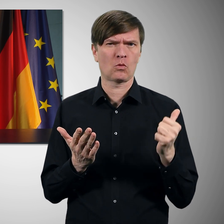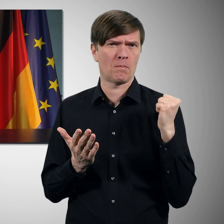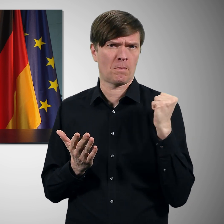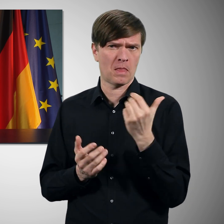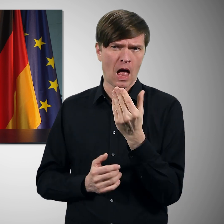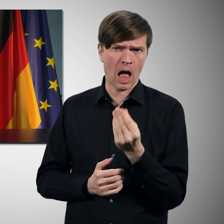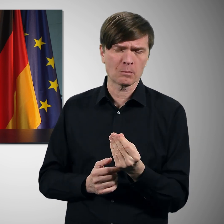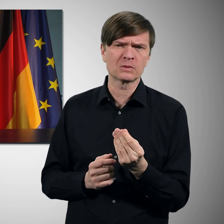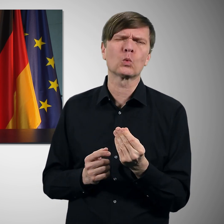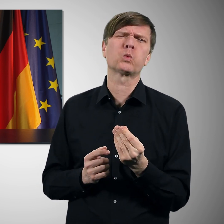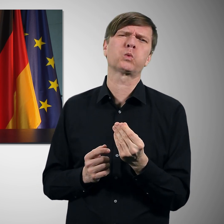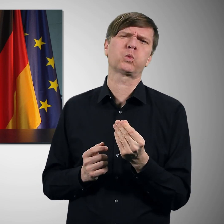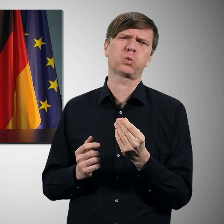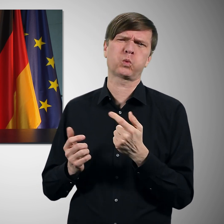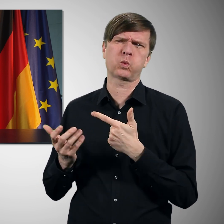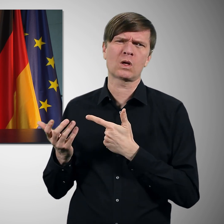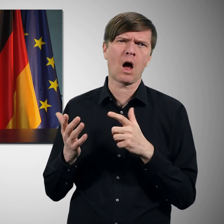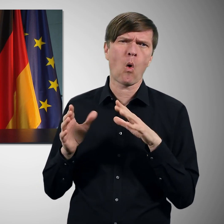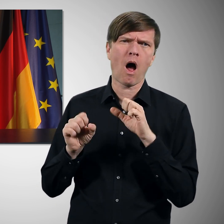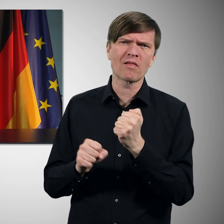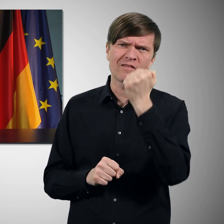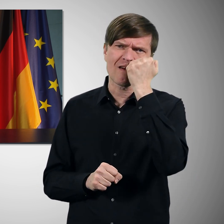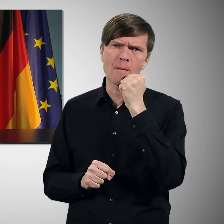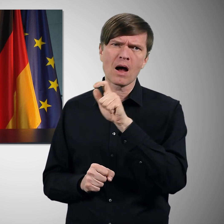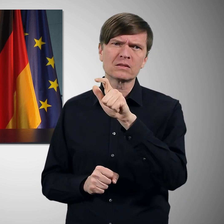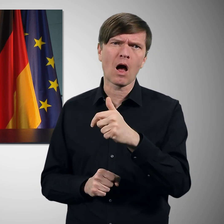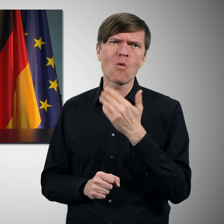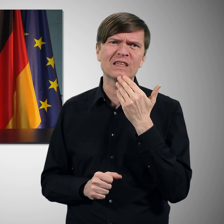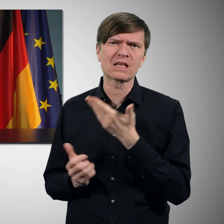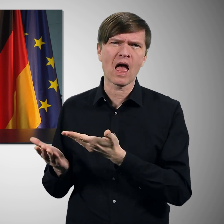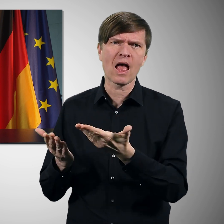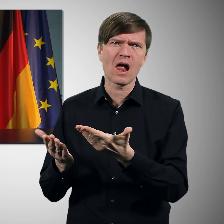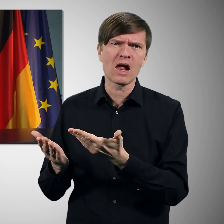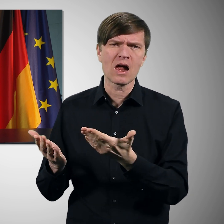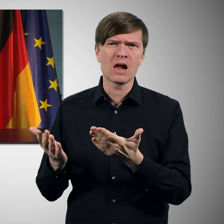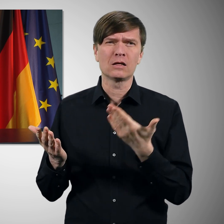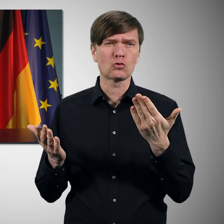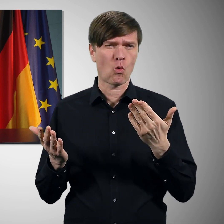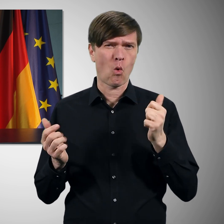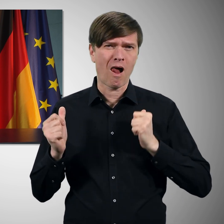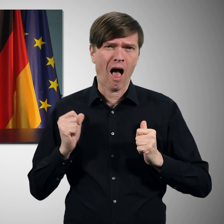den brutalen Terrorangriff der Hamas auf Israel. So viel Leid, so viel Blutvergießen.